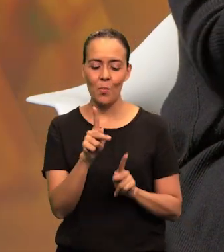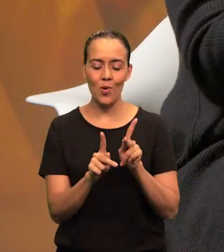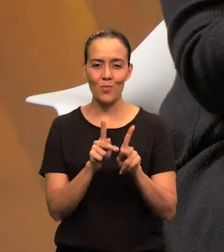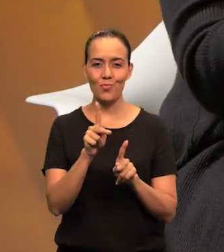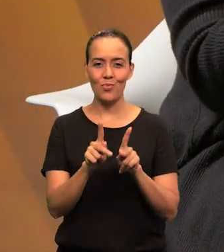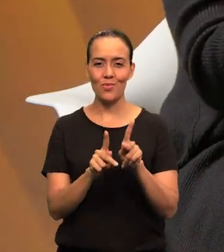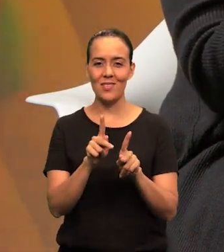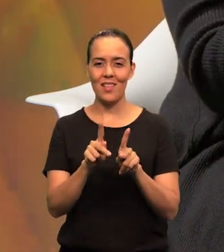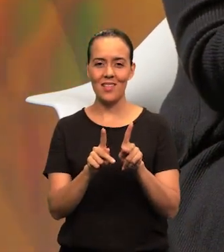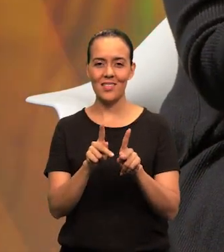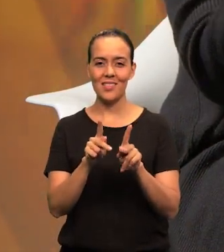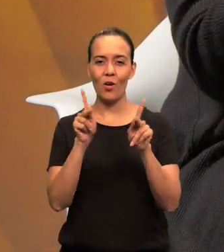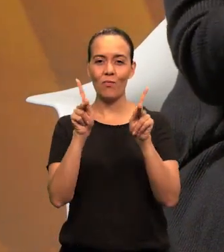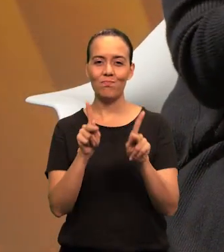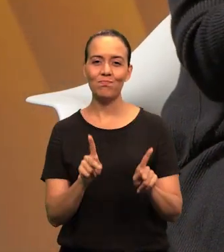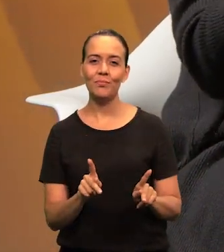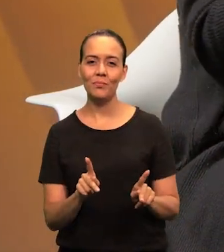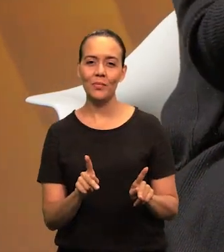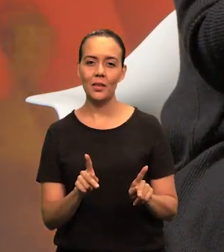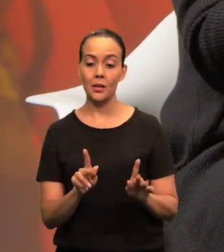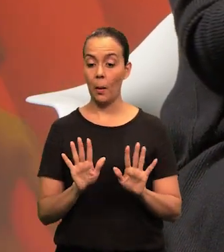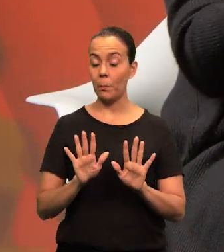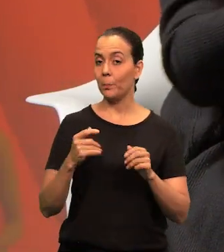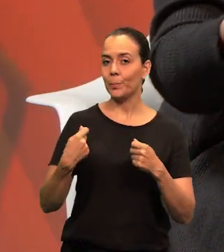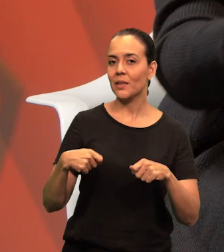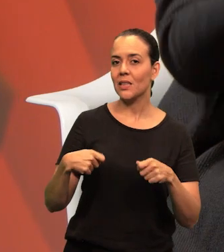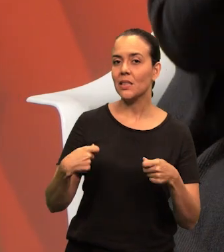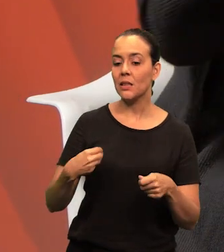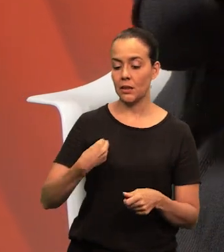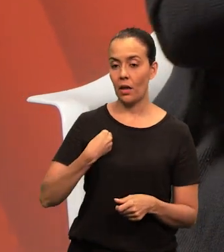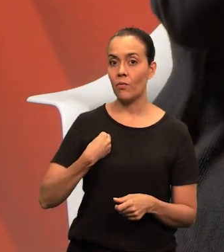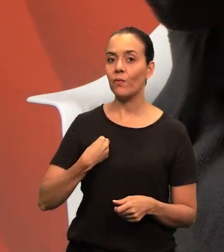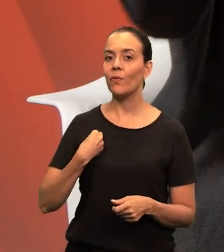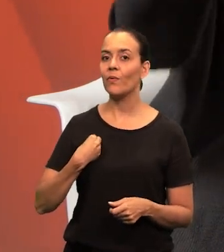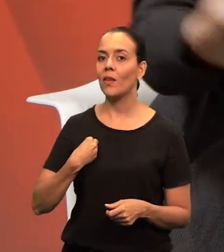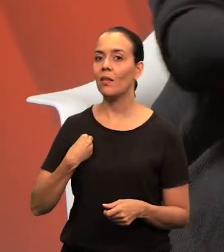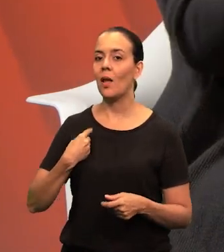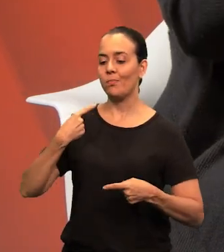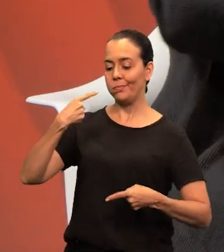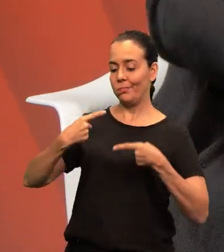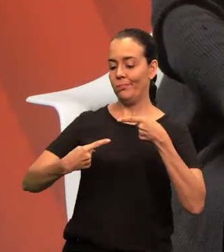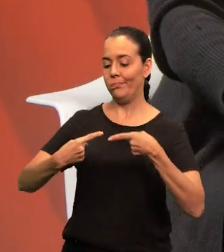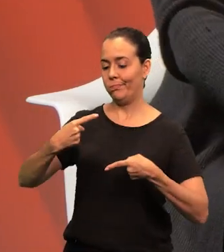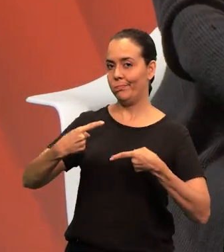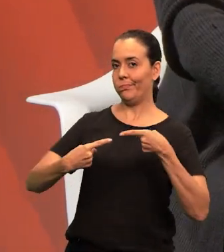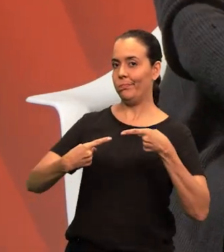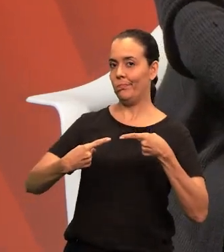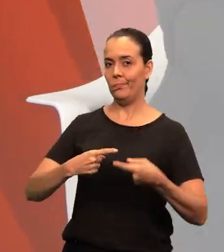A questão humana é lidar com a vida e é essa questão que, de fato, traz a filosofia desde o seu princípio.